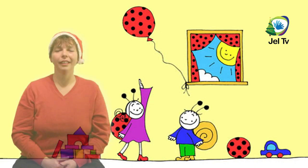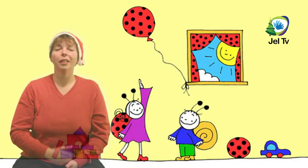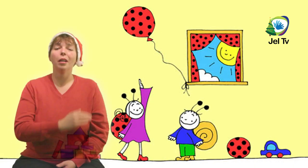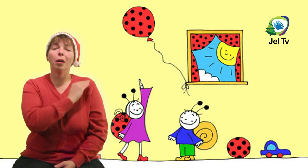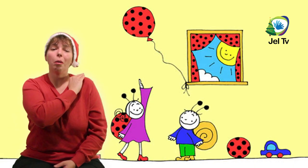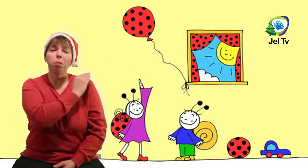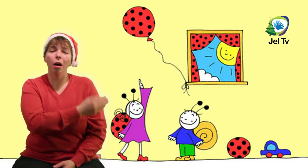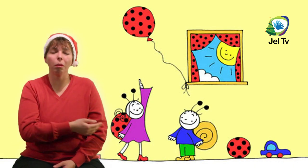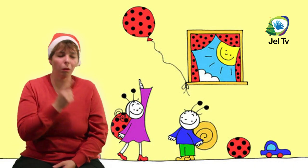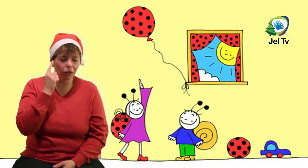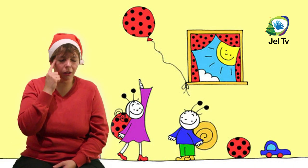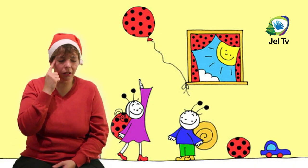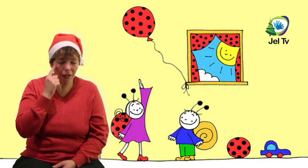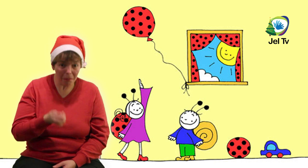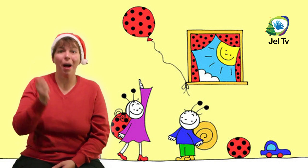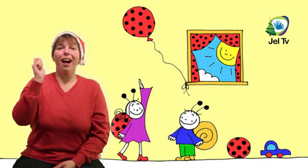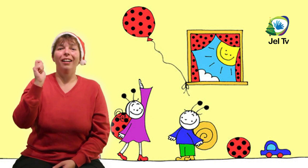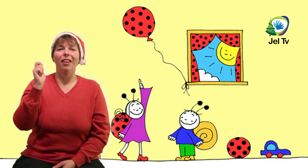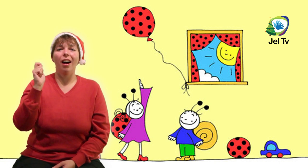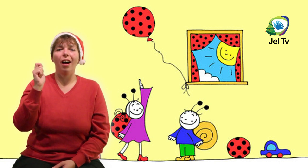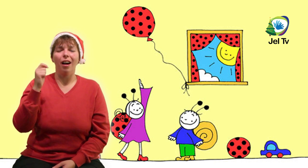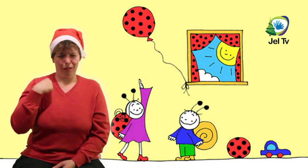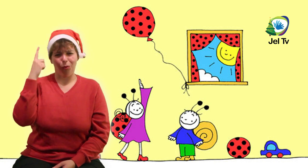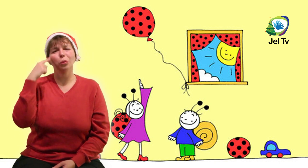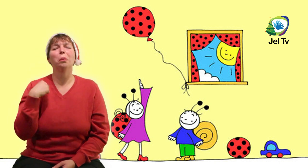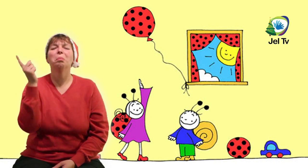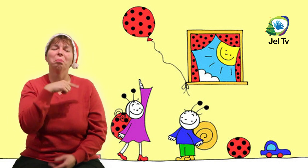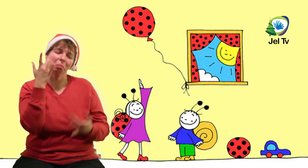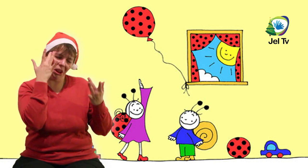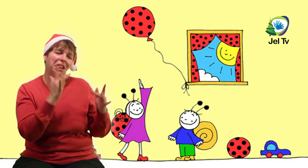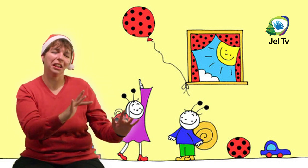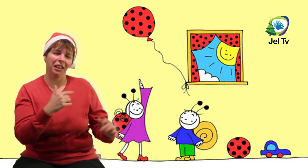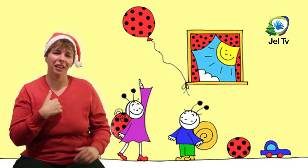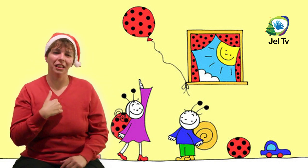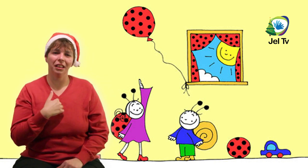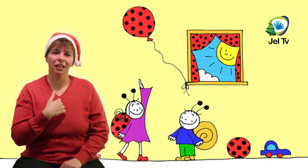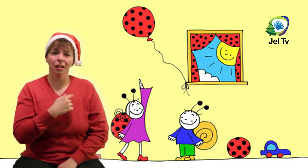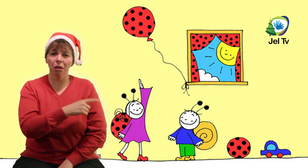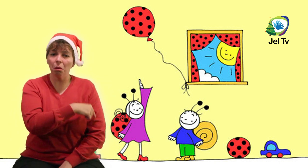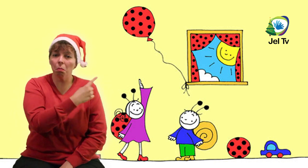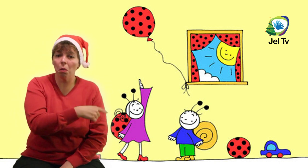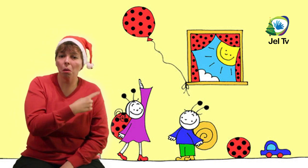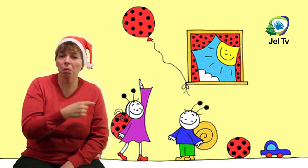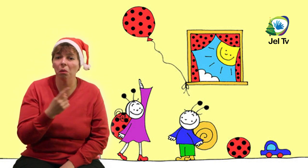Megvan! Már tudom, mi legyen az ajándéka.